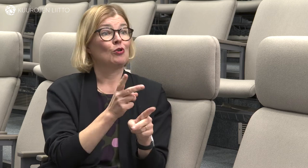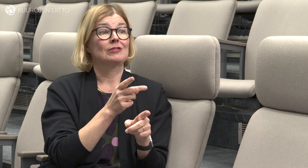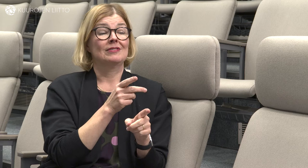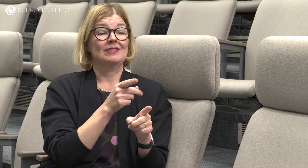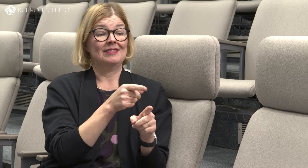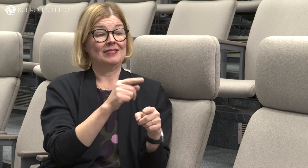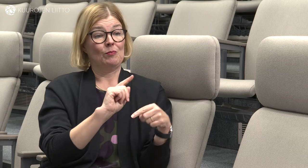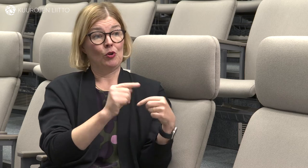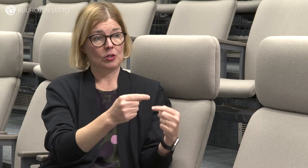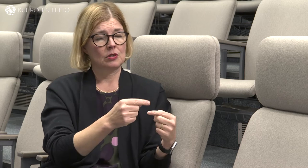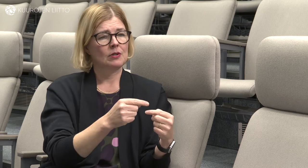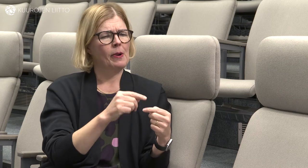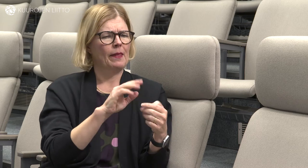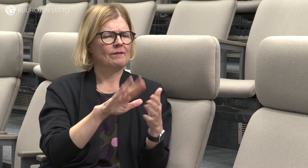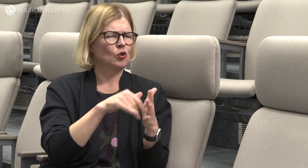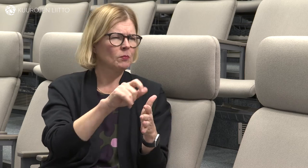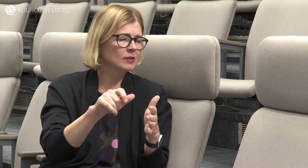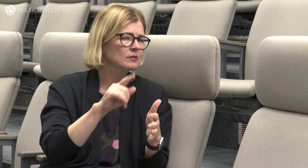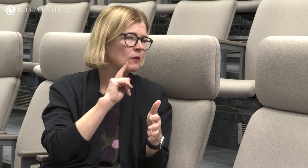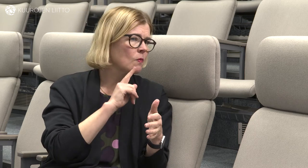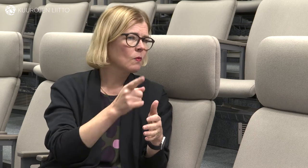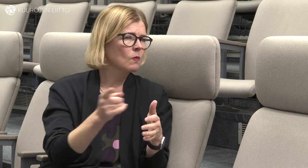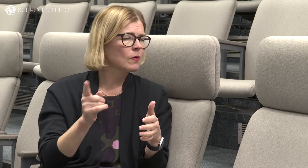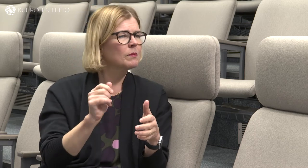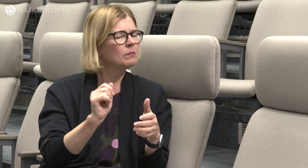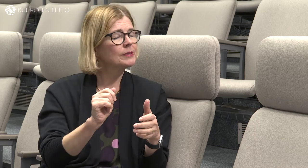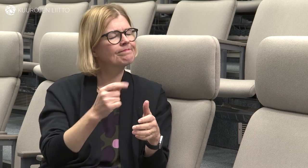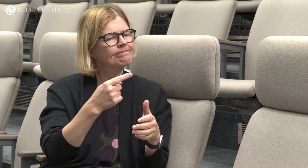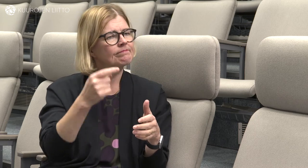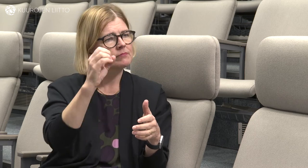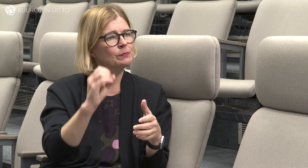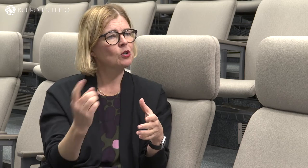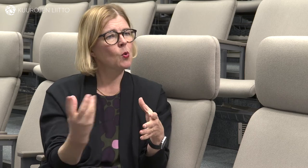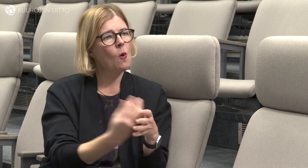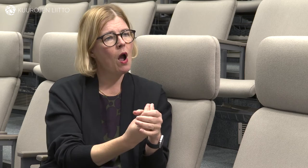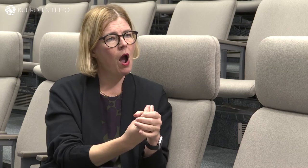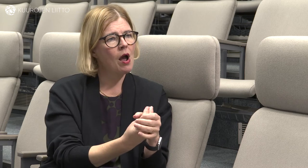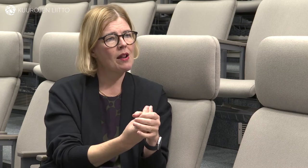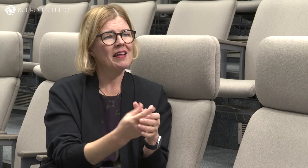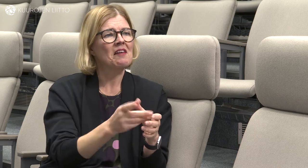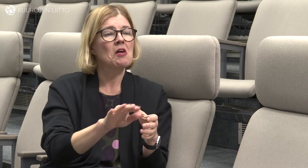Kuurot ja viittomakieliset tulee myös ottaa mukaan prosessiin sen sijaan, -